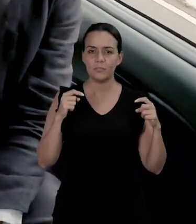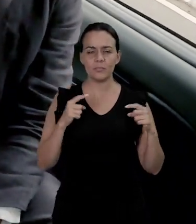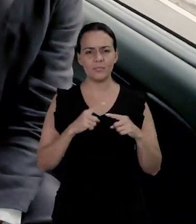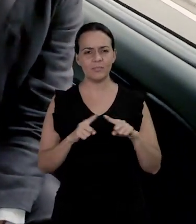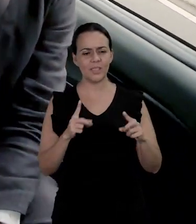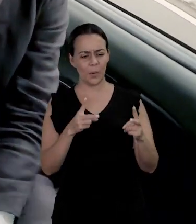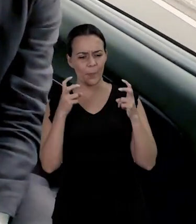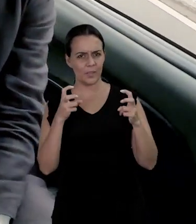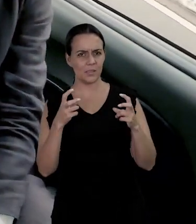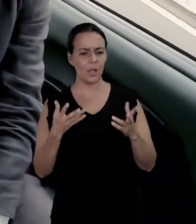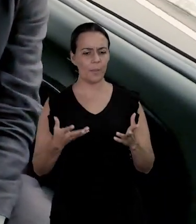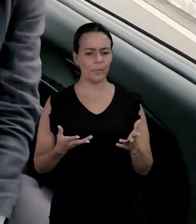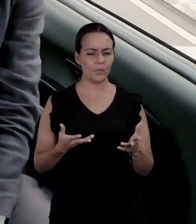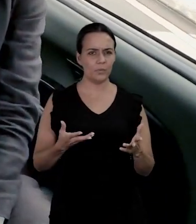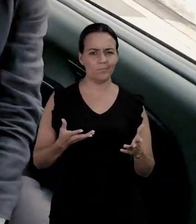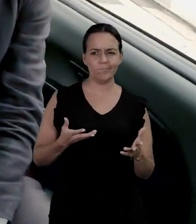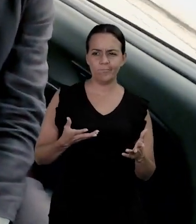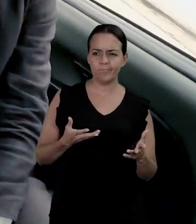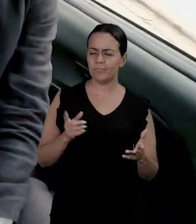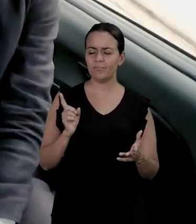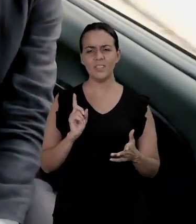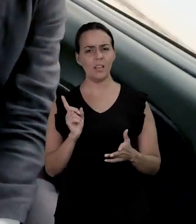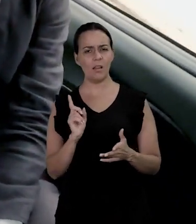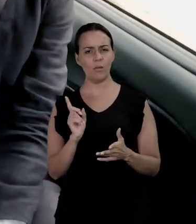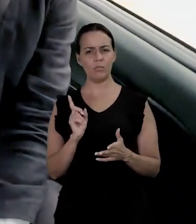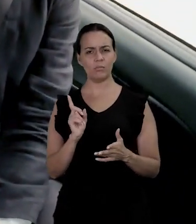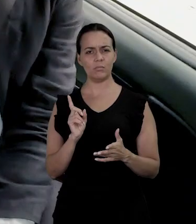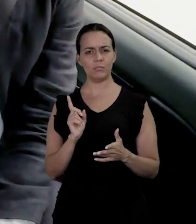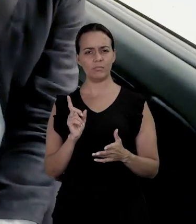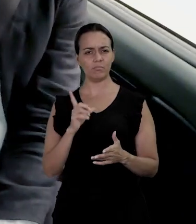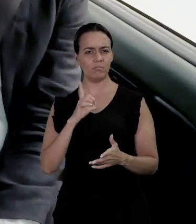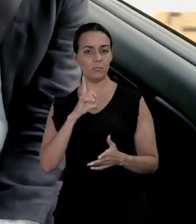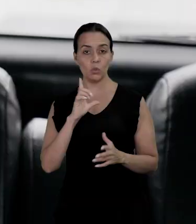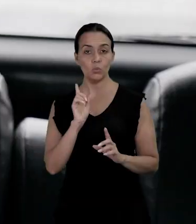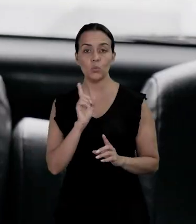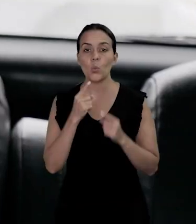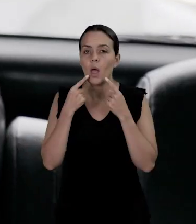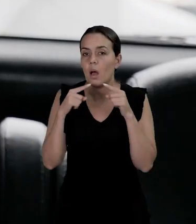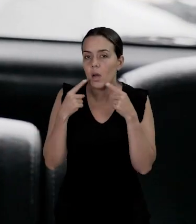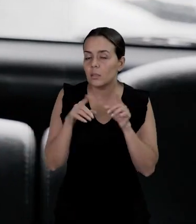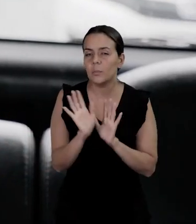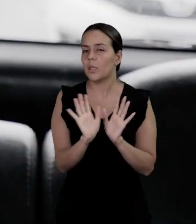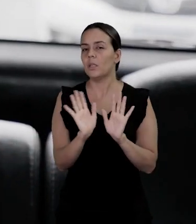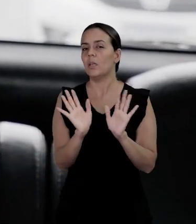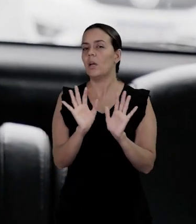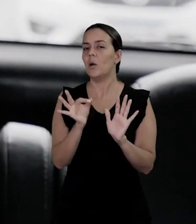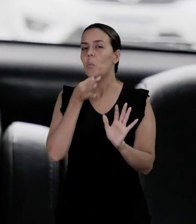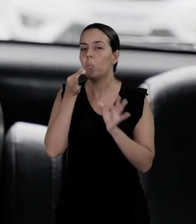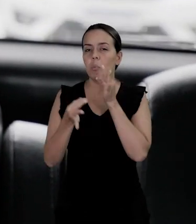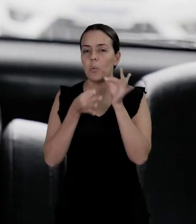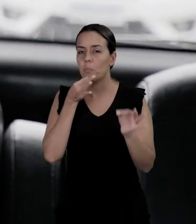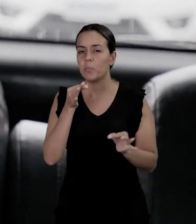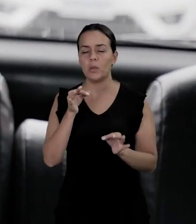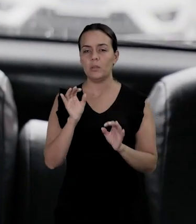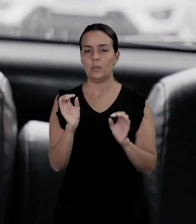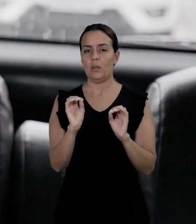Aí eu noto que, ao contrário disso, vem um... Nem criticando, é uma coisa mesmo que acontece.